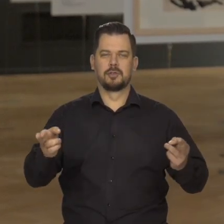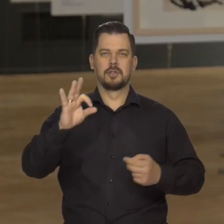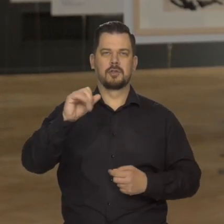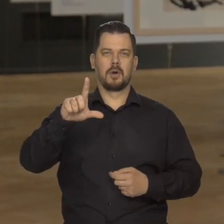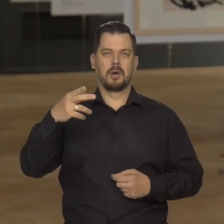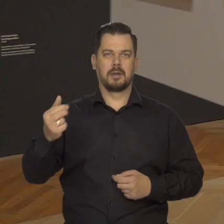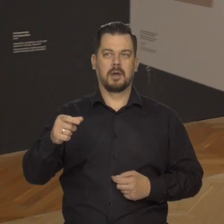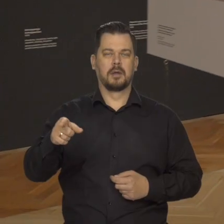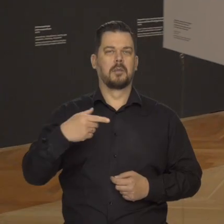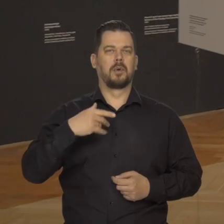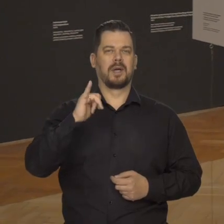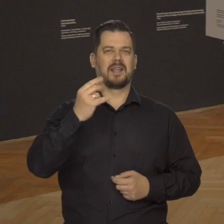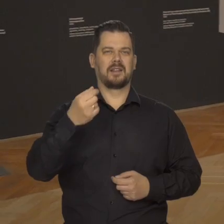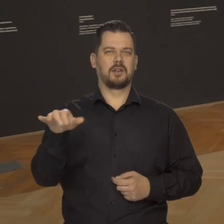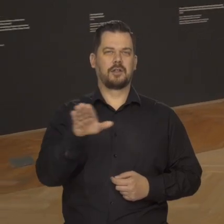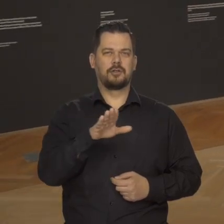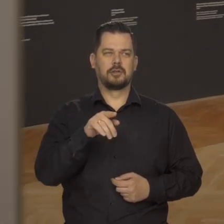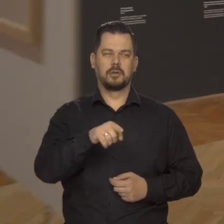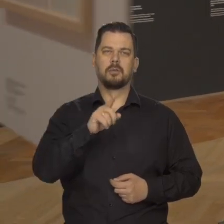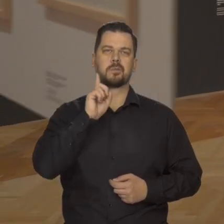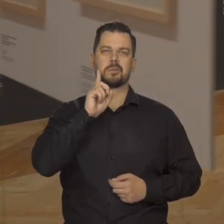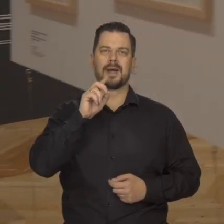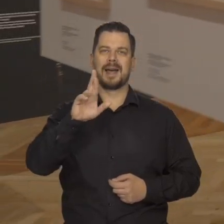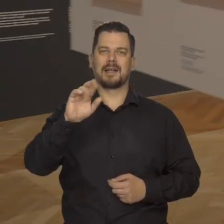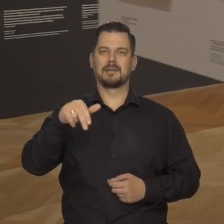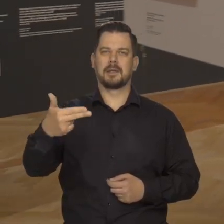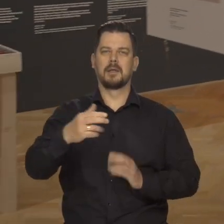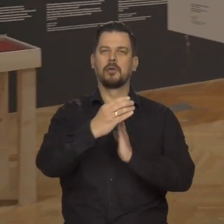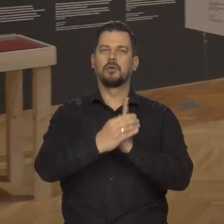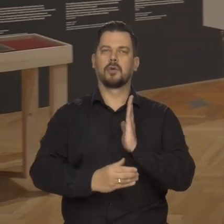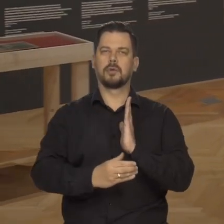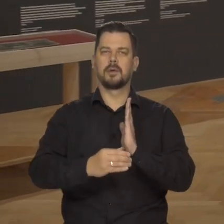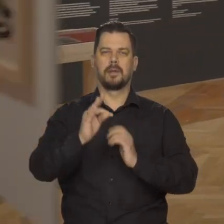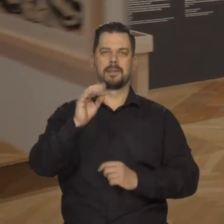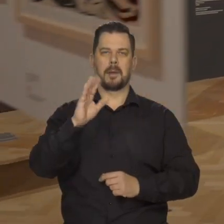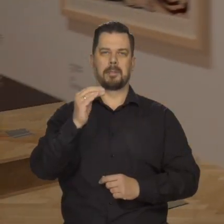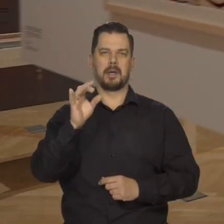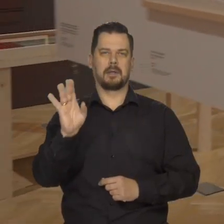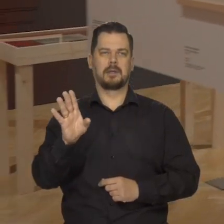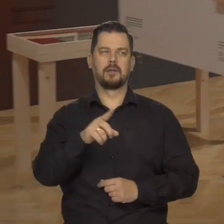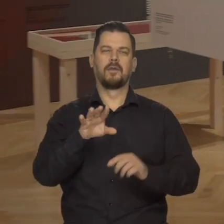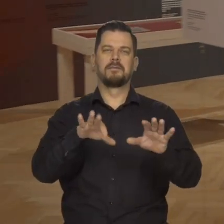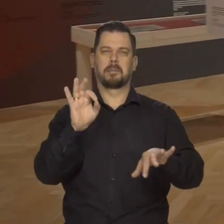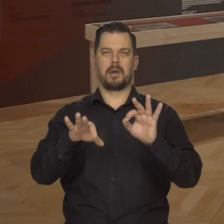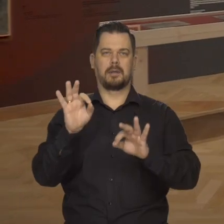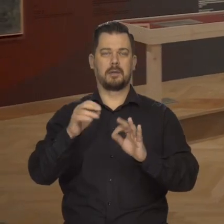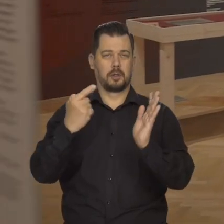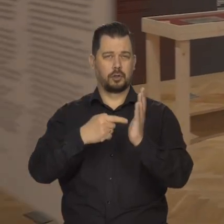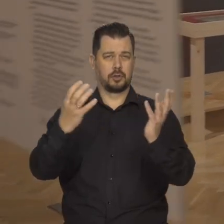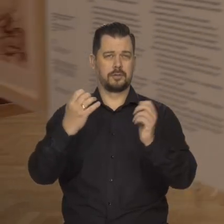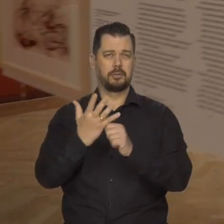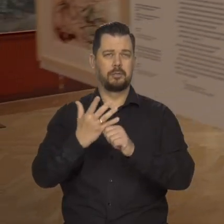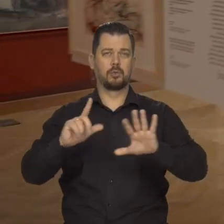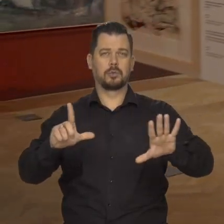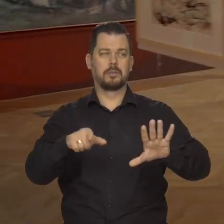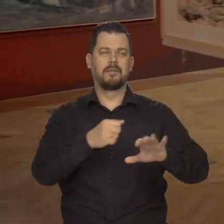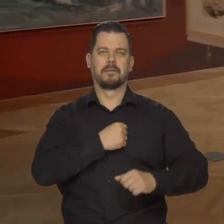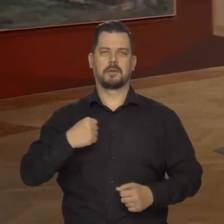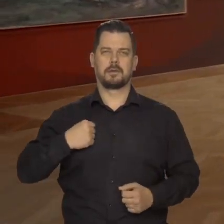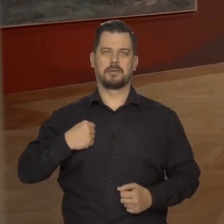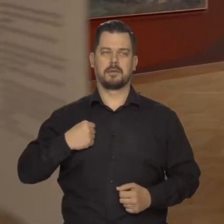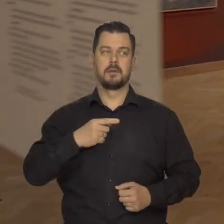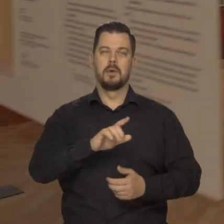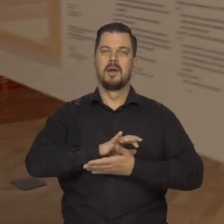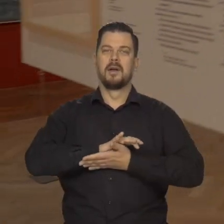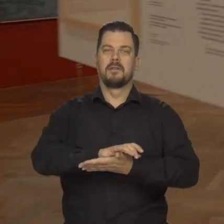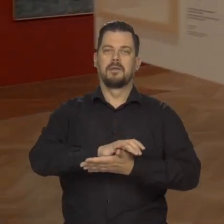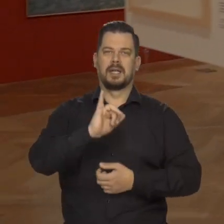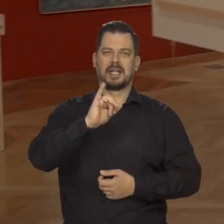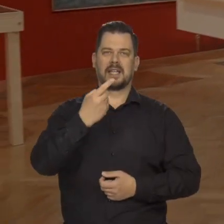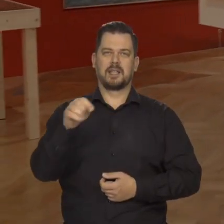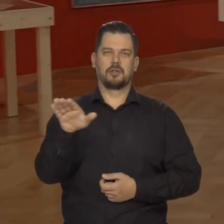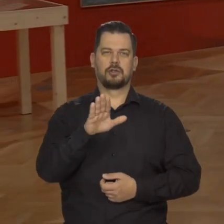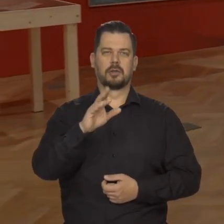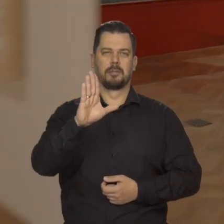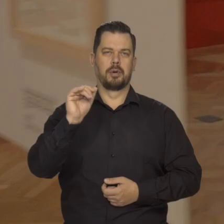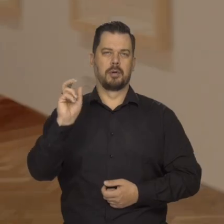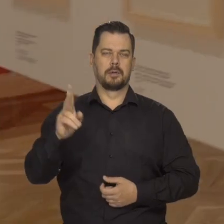jest seria szkiców do jidyszowych opowiadań Awroma Rejzena wydanych w tomie Ojsgewejlte werk (Dzieła wybrane) w 1957 r. przez wydawnictwo „Idisz Buch”.